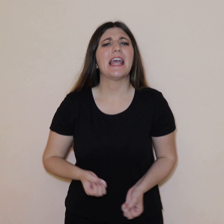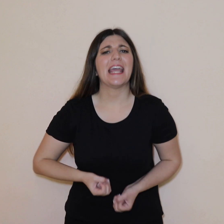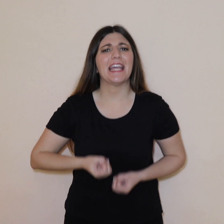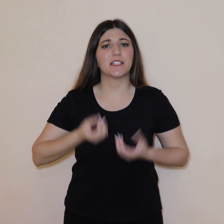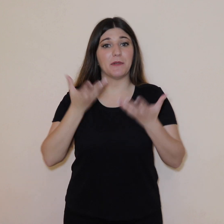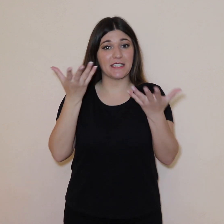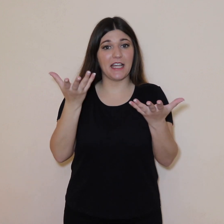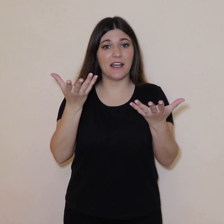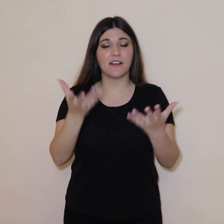Expresar